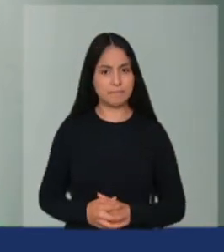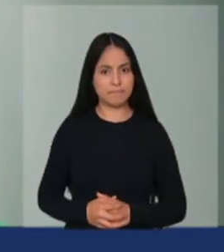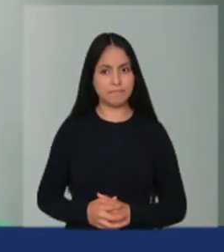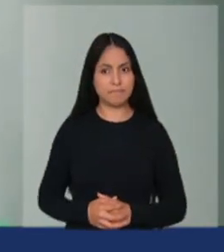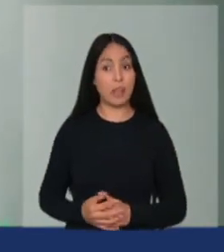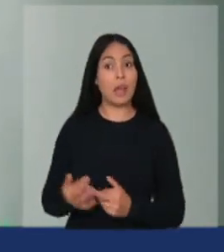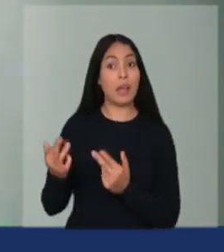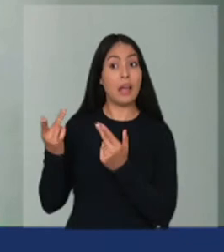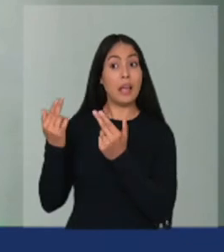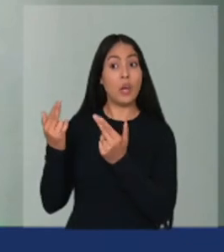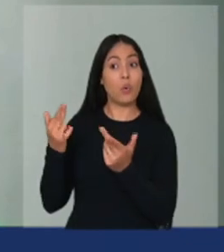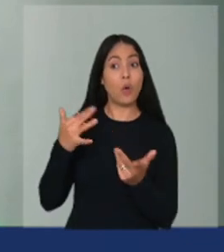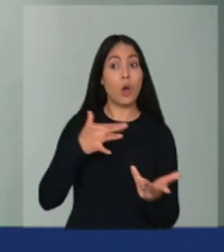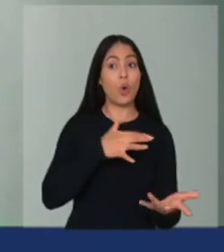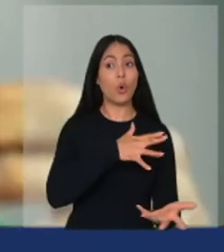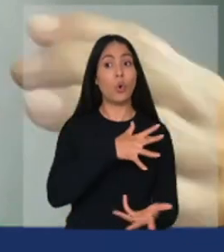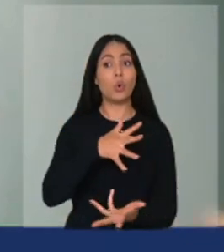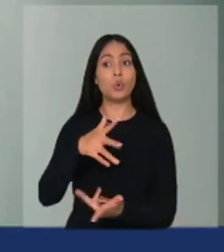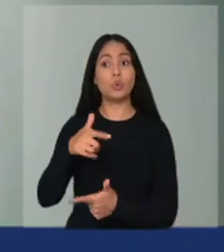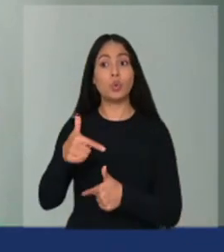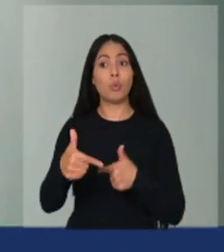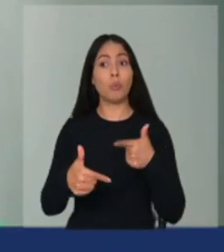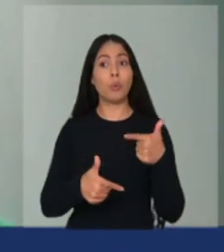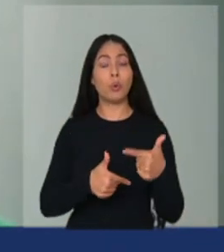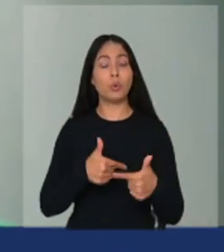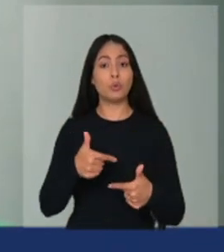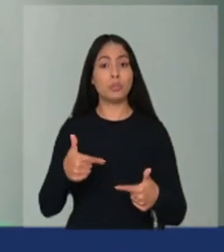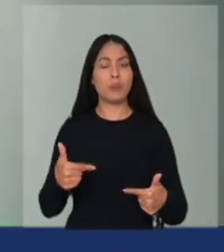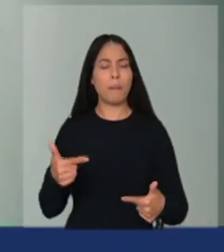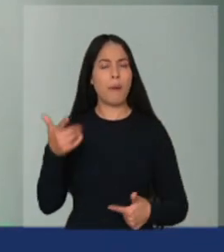GOVERNO. ALGO EFETIVO QUE RETIRASSE O NOSSO PAÍS DO QUE ESTÁ ACONTECENDO DO PONTO DE